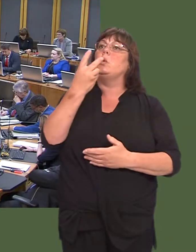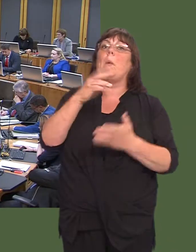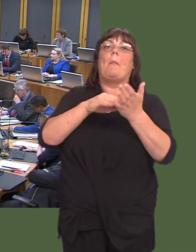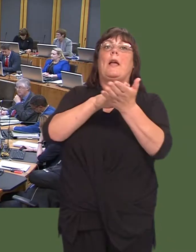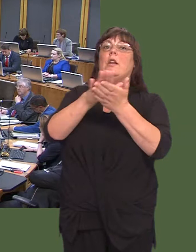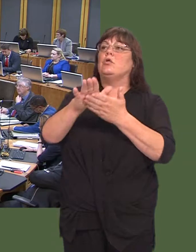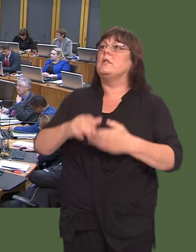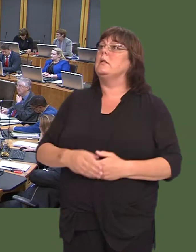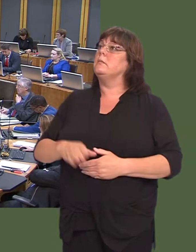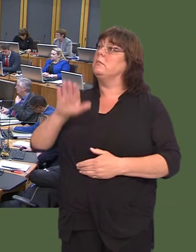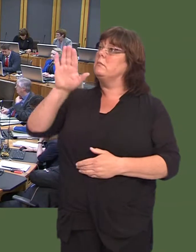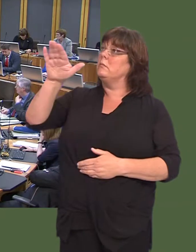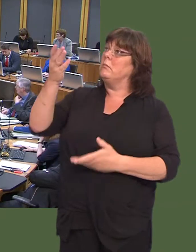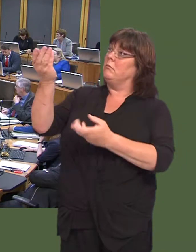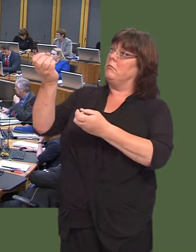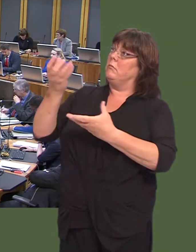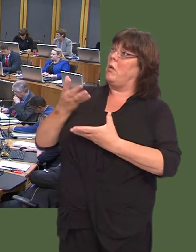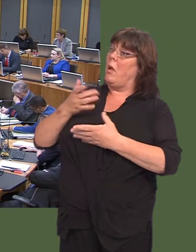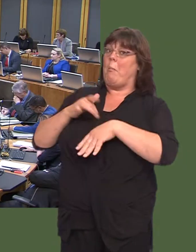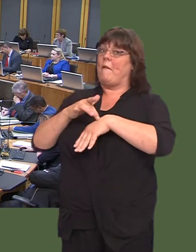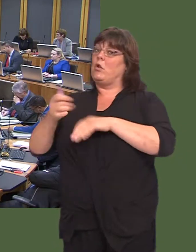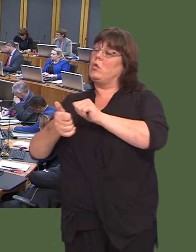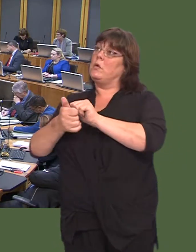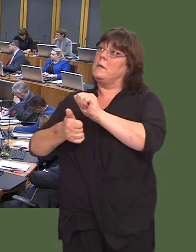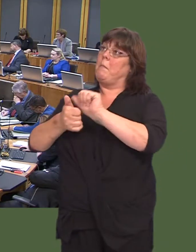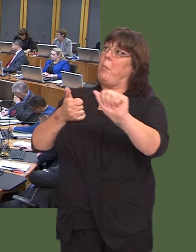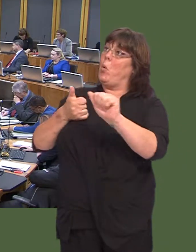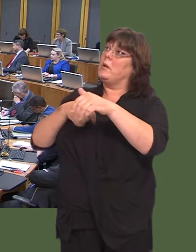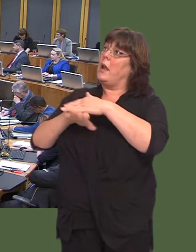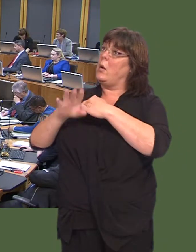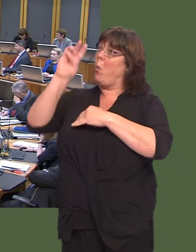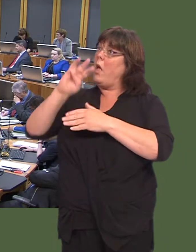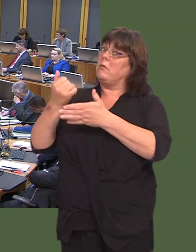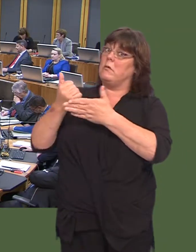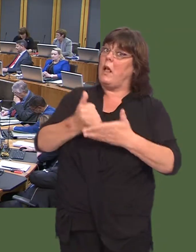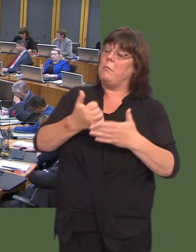A wnaiff y Prif Weinidog ddatganiad am bwysigrwydd chwaraeon proffesiynol i Gymru? OAQ(5)0597(FM) Carwyn Jones: Professional sport brings a